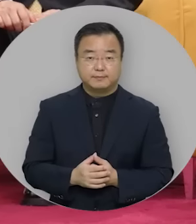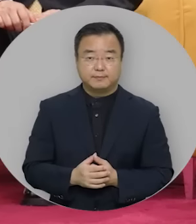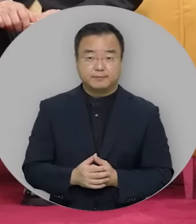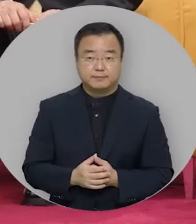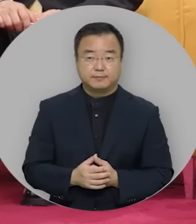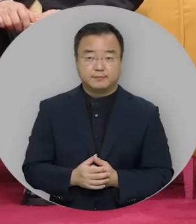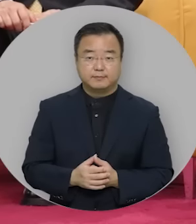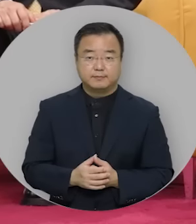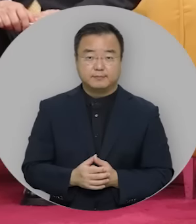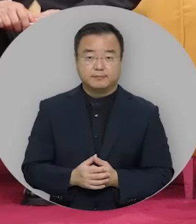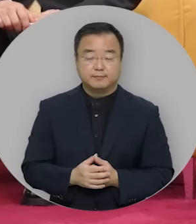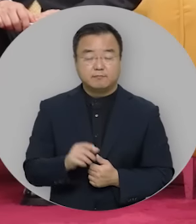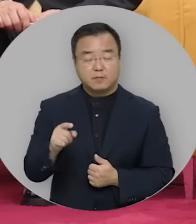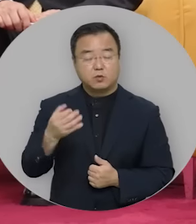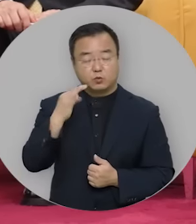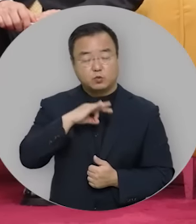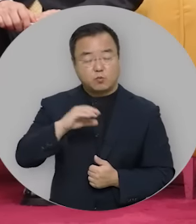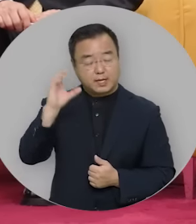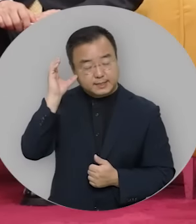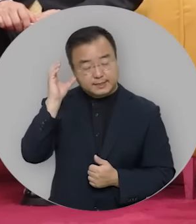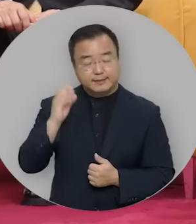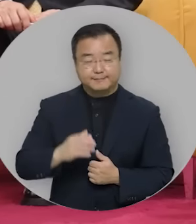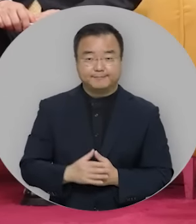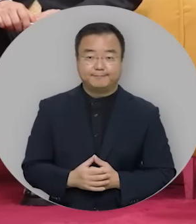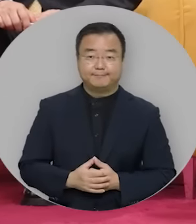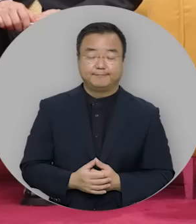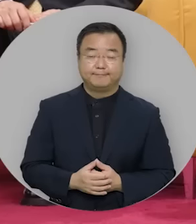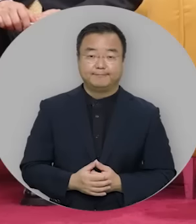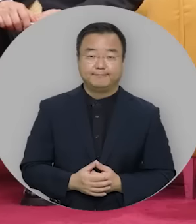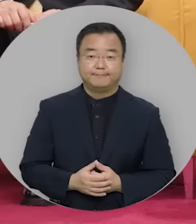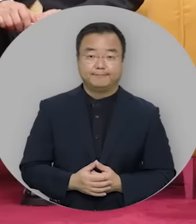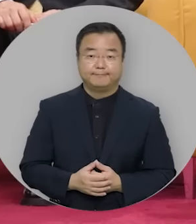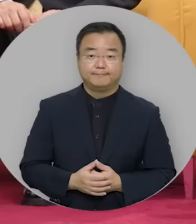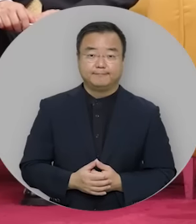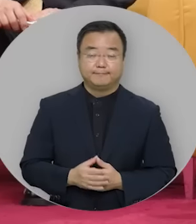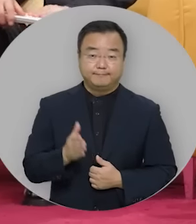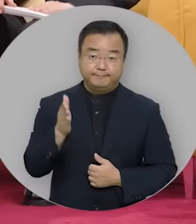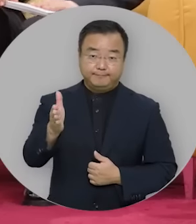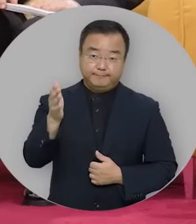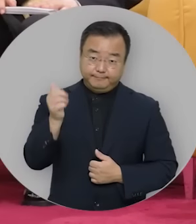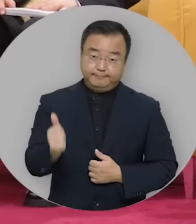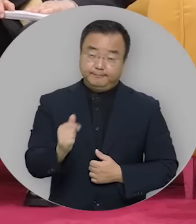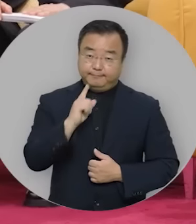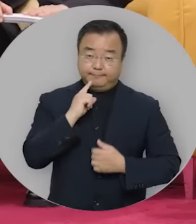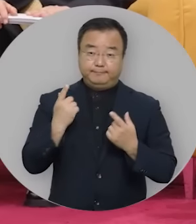이 개별 맞춤 교육의 장점, 기대 효과라고 볼 수 있습니다. 우리 진창원 과장님 같은 경우는